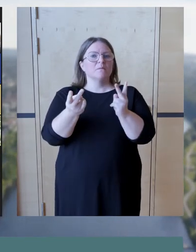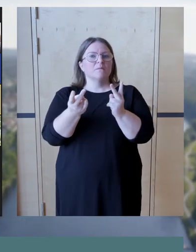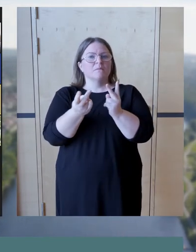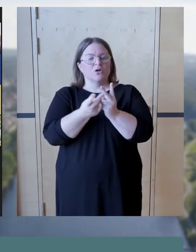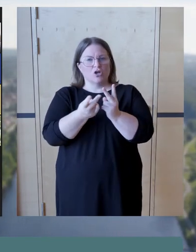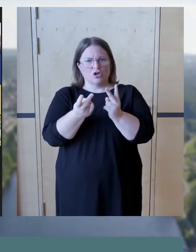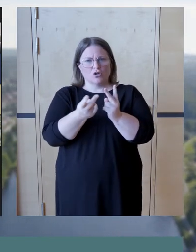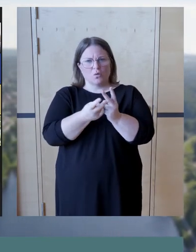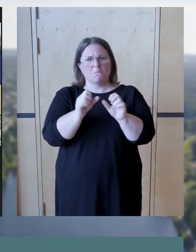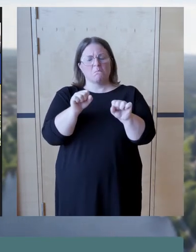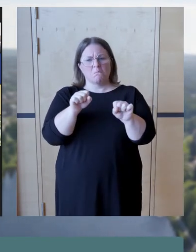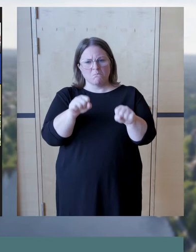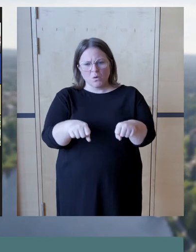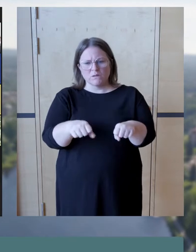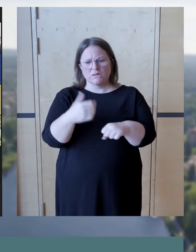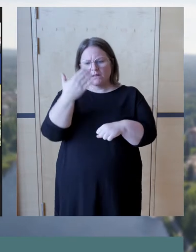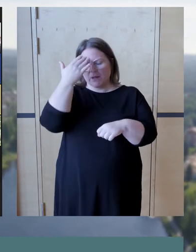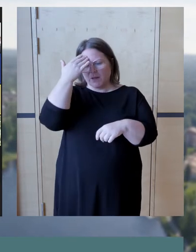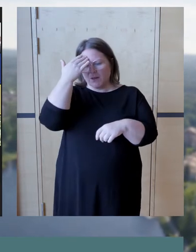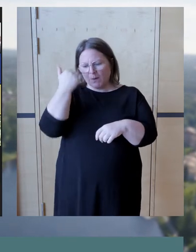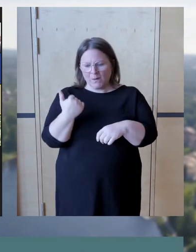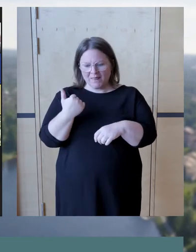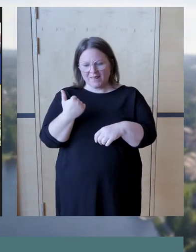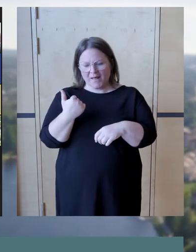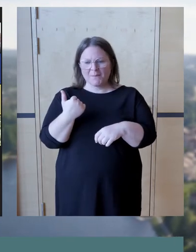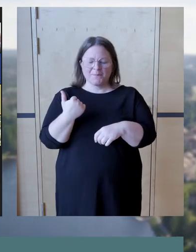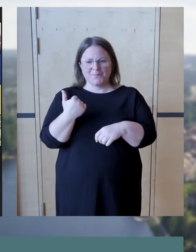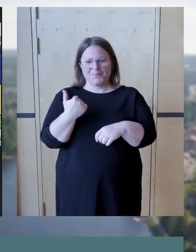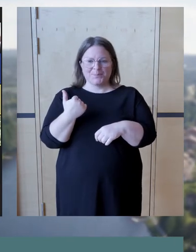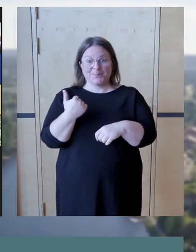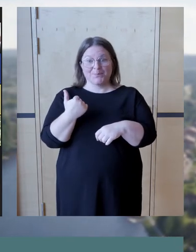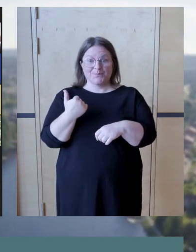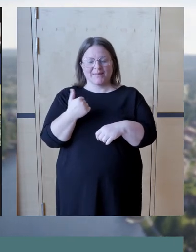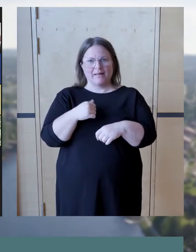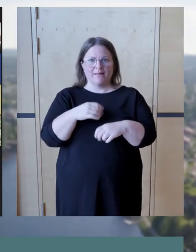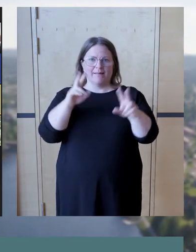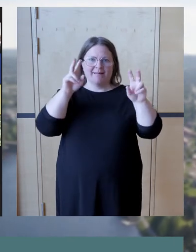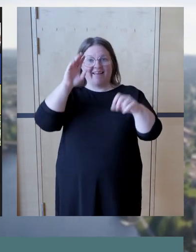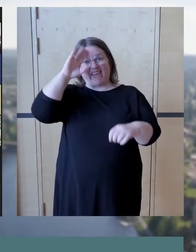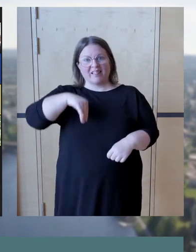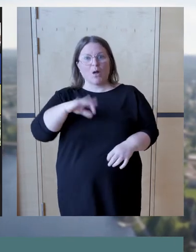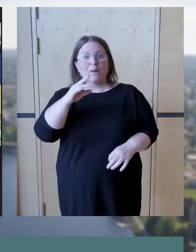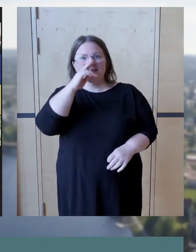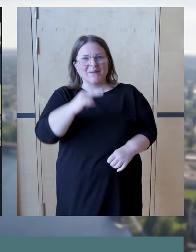Hav Bra koll på hur det ser ut Och jag måste säga att du har väldigt roligt